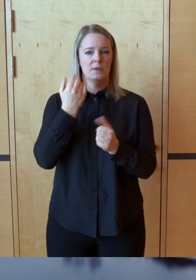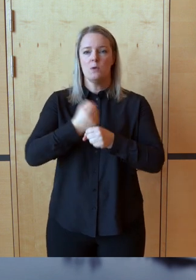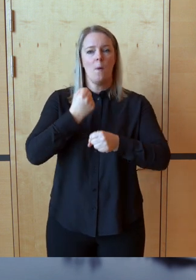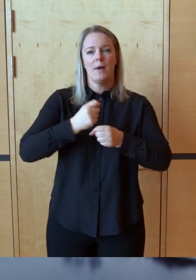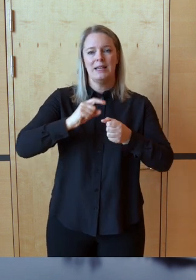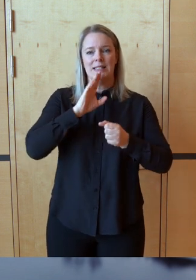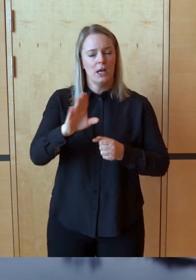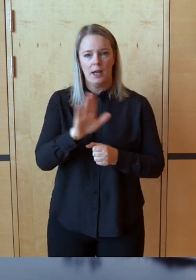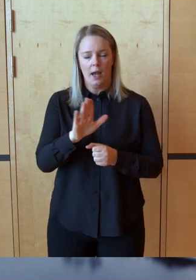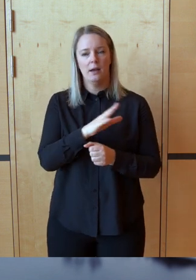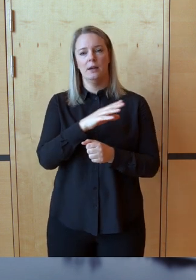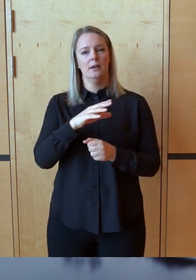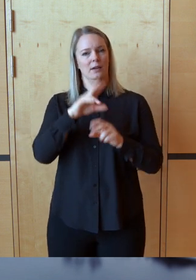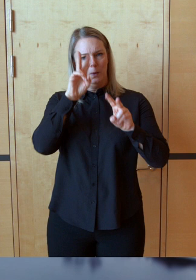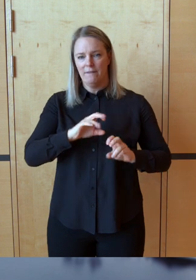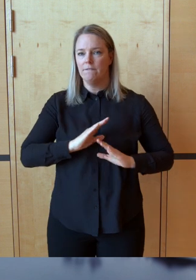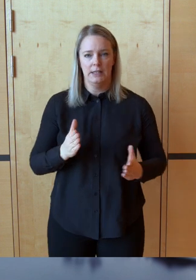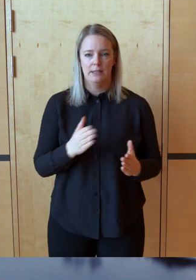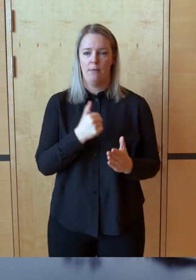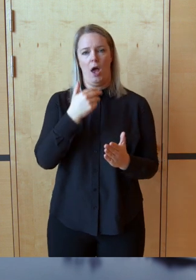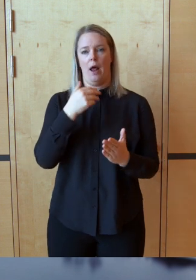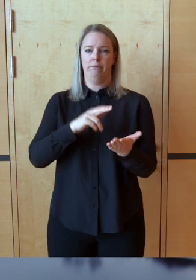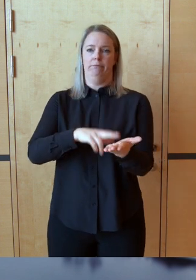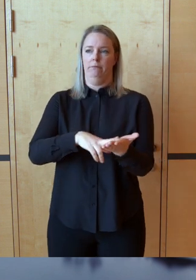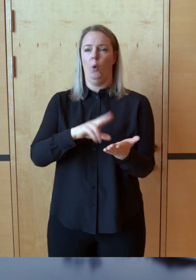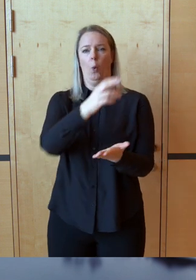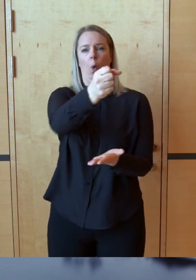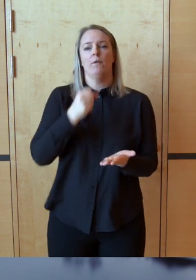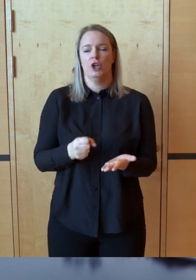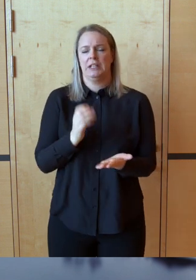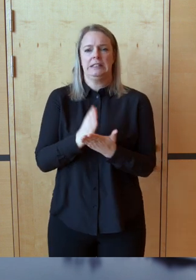Utan att jag var riktigt utredning bara sagt att jag ska flytta så vi kommer säkert hitta någon vinster